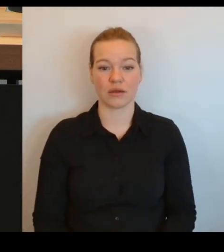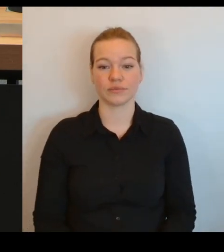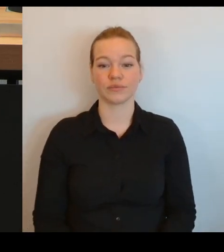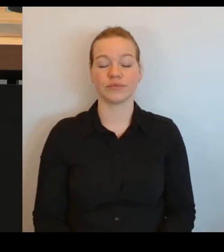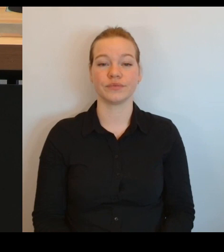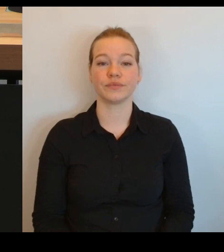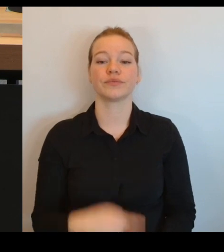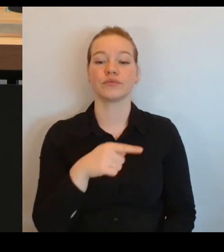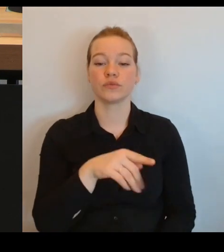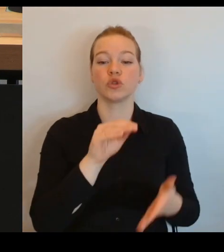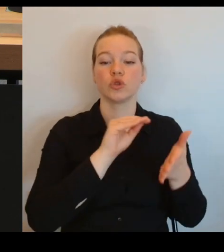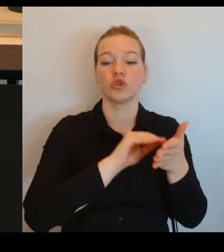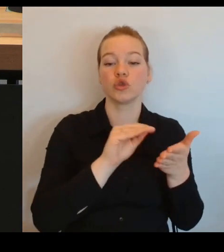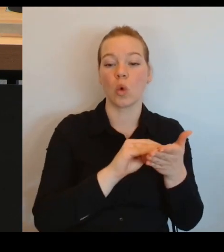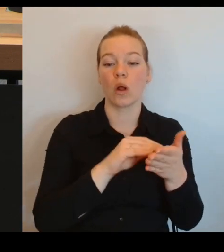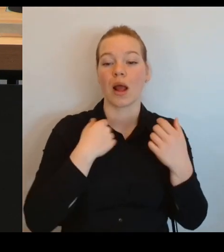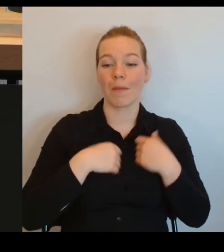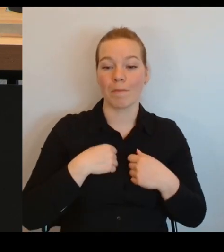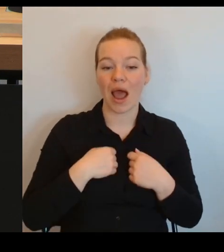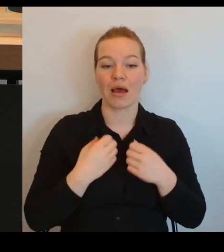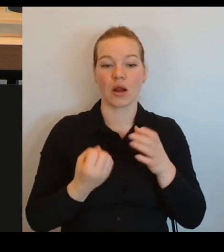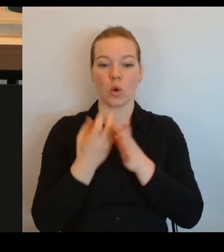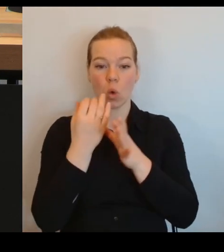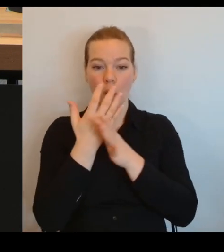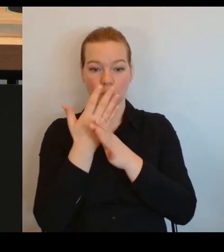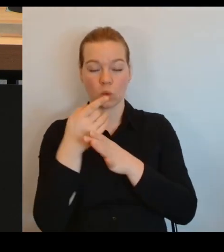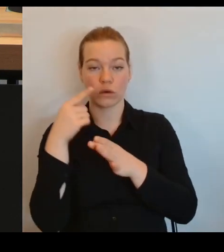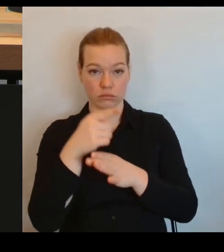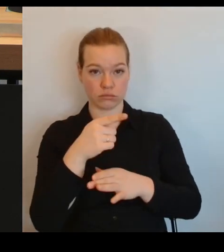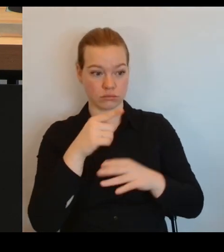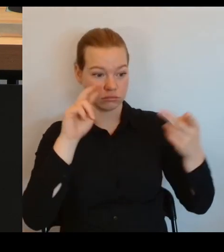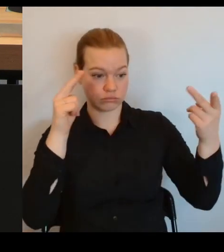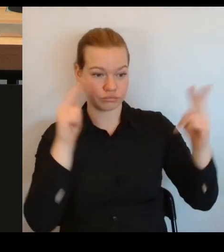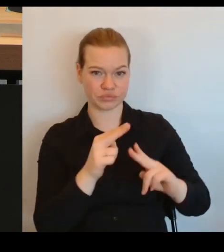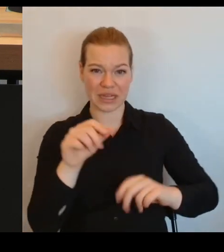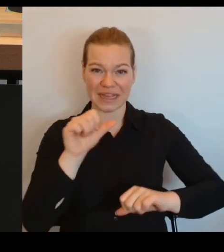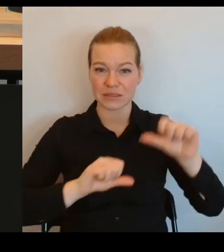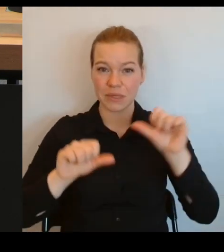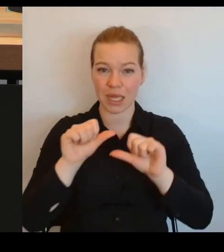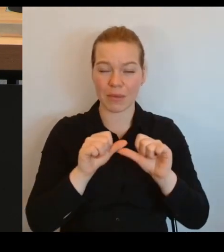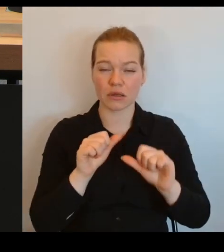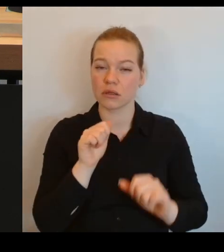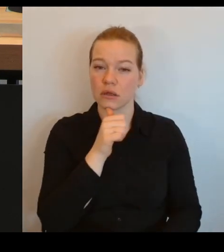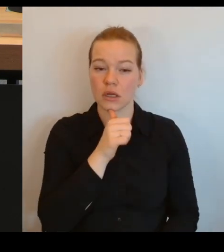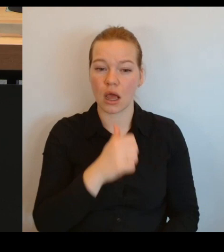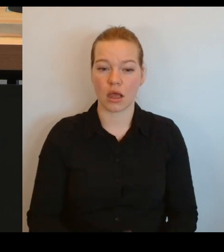hingewiesen Ausufernde Kosten, fehlende Transparenz bei Verträgen und mangelnde parlamentarische Kontrolle.